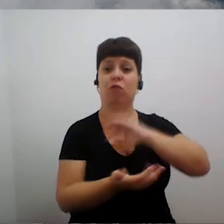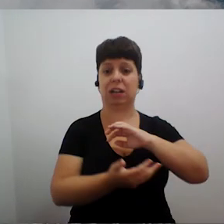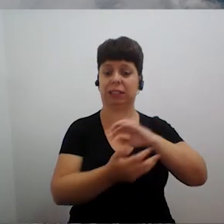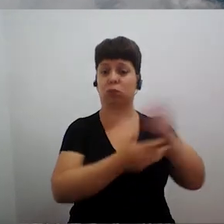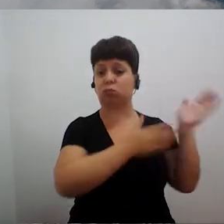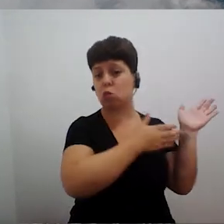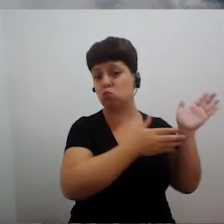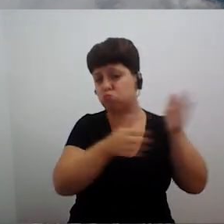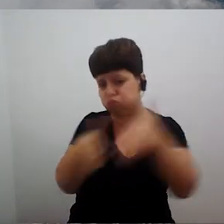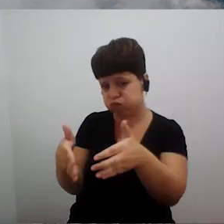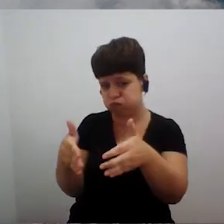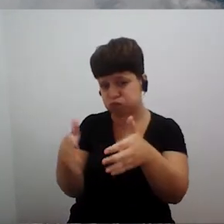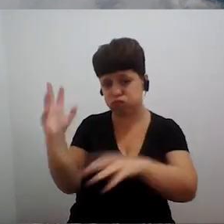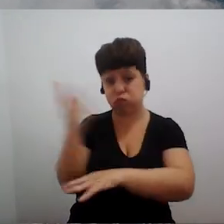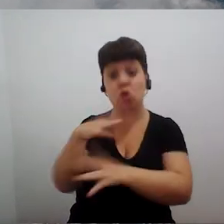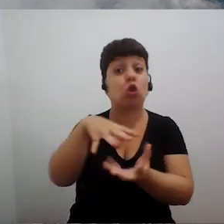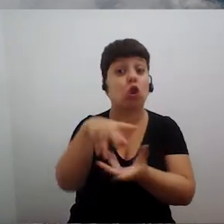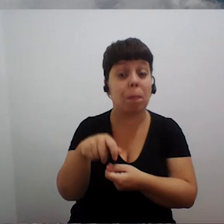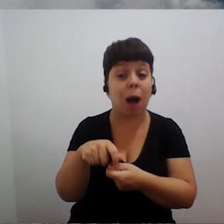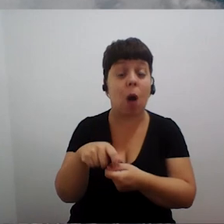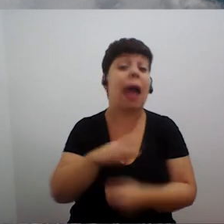exige das religiões